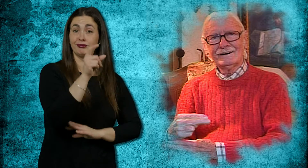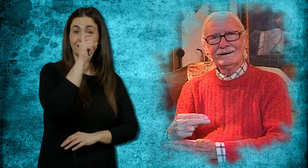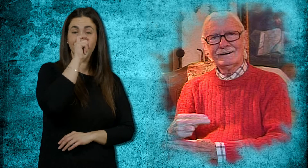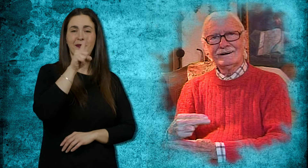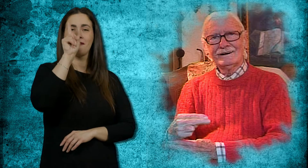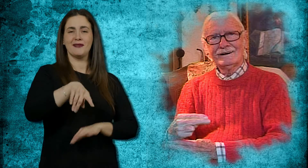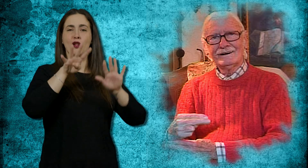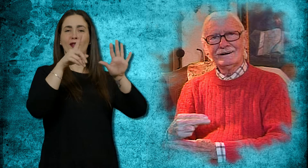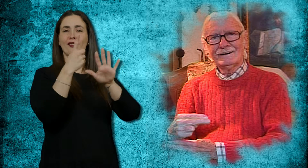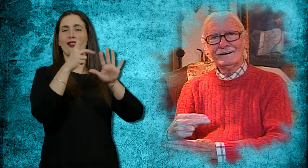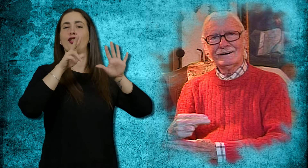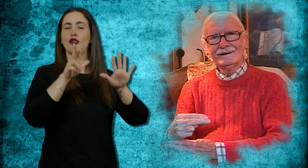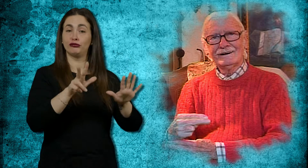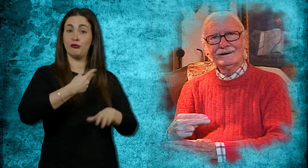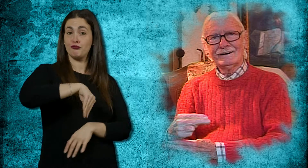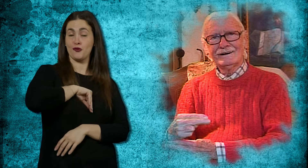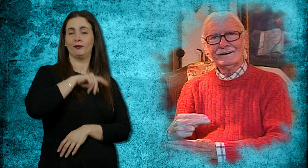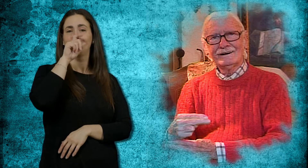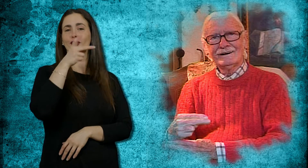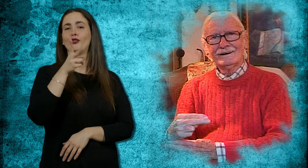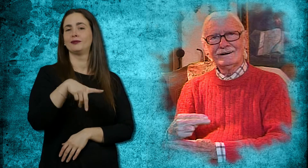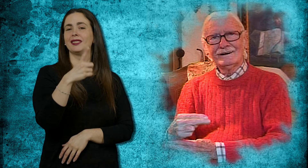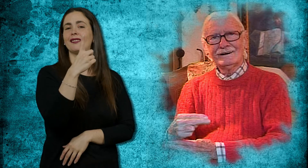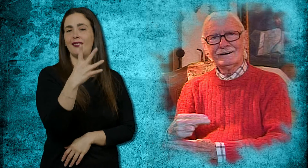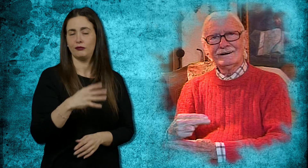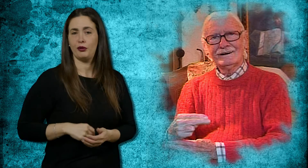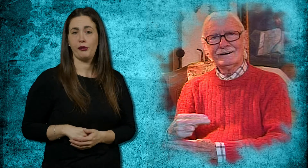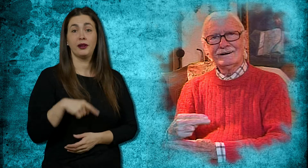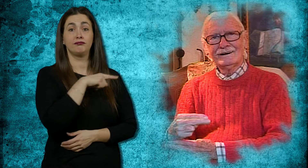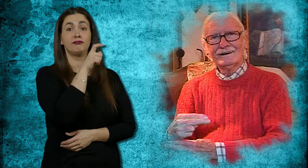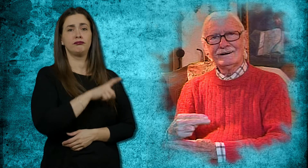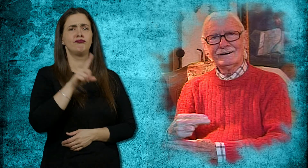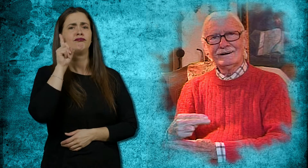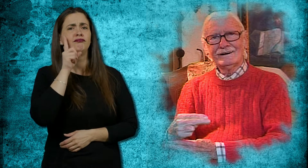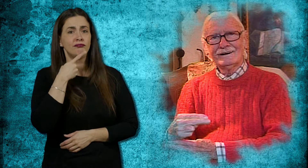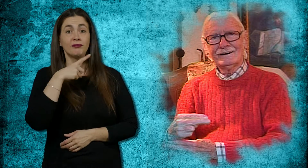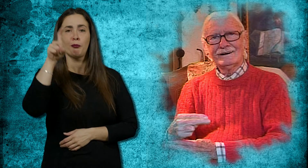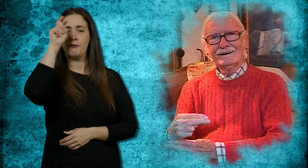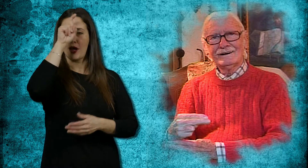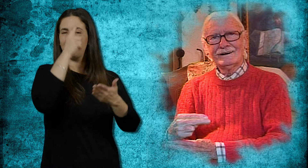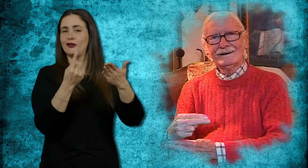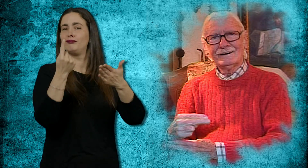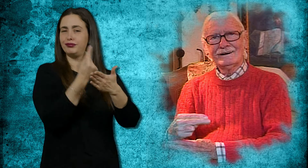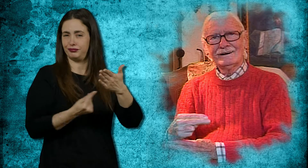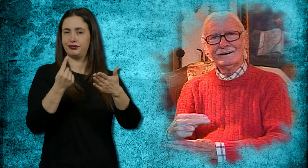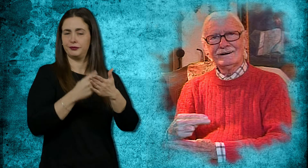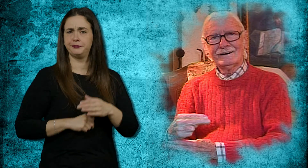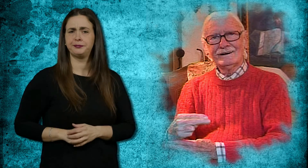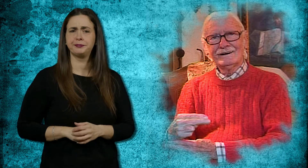De 1918 al 2014, sord i professor de dibuix.